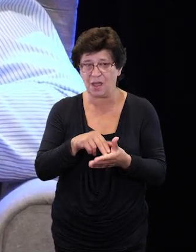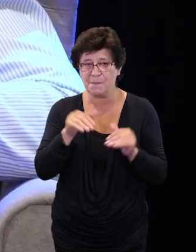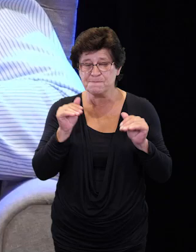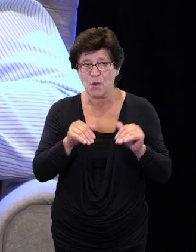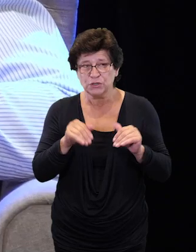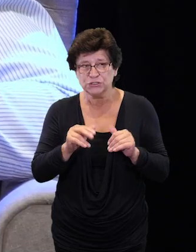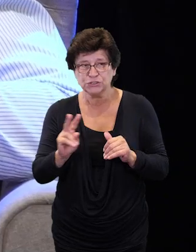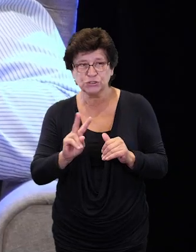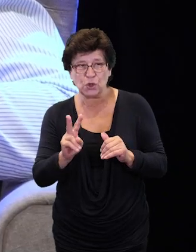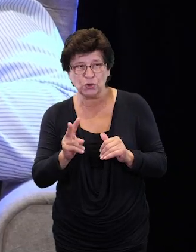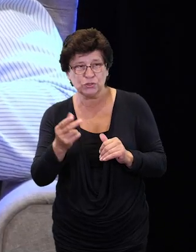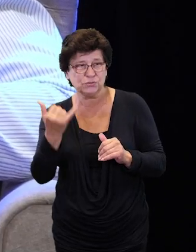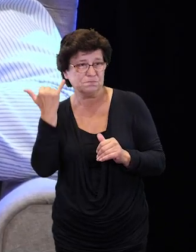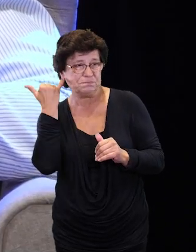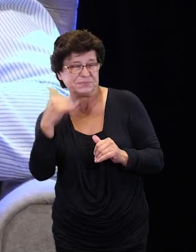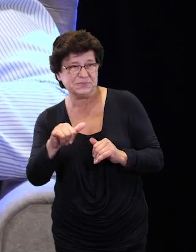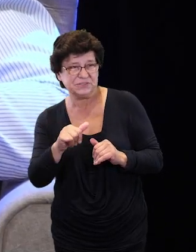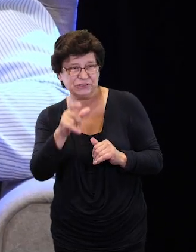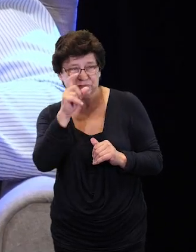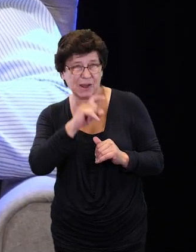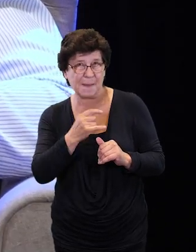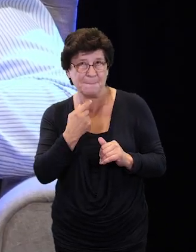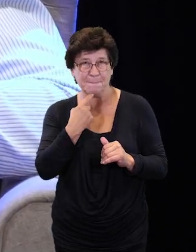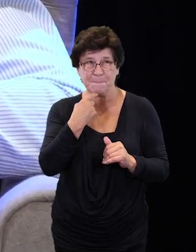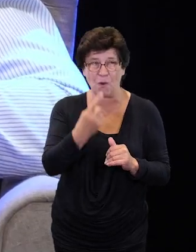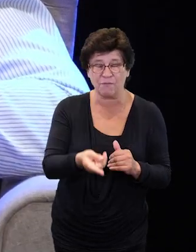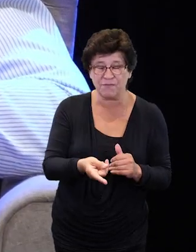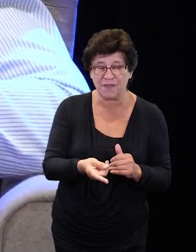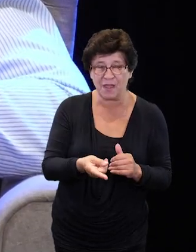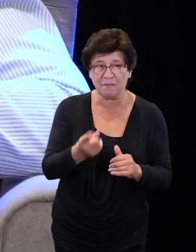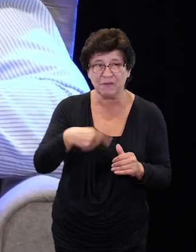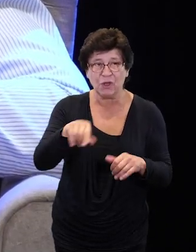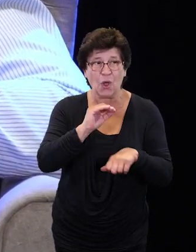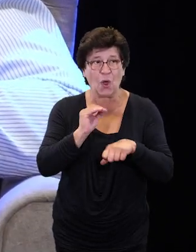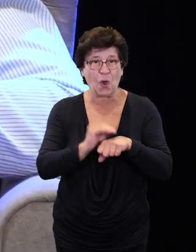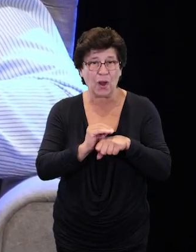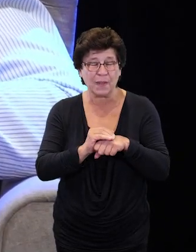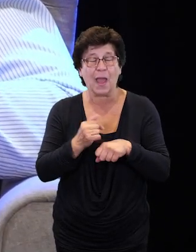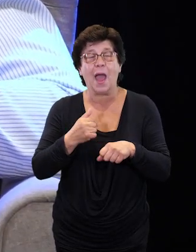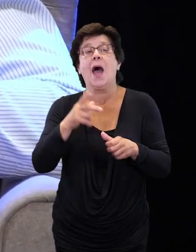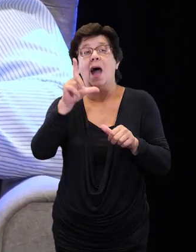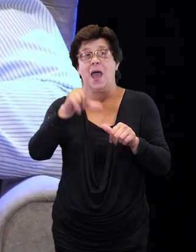i będzie krytykowany przez starszych kolegów. Ale na szczęście moje pokolenie, w cudzysłowie pokolenie,